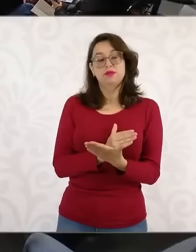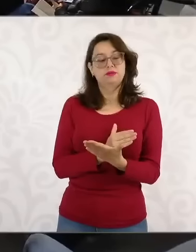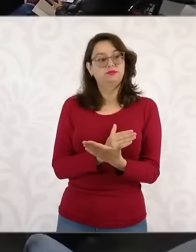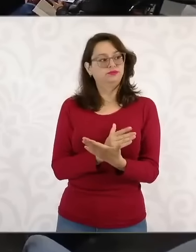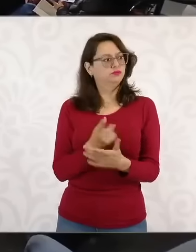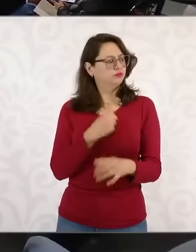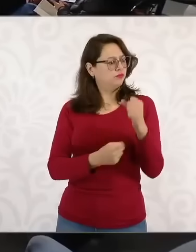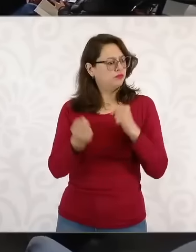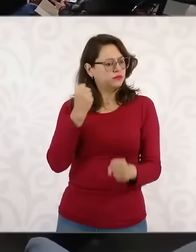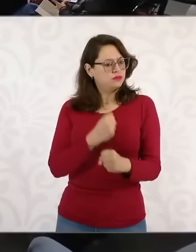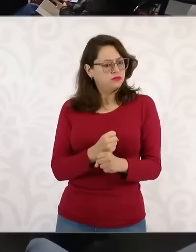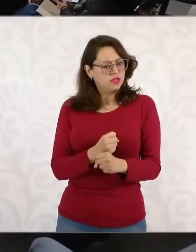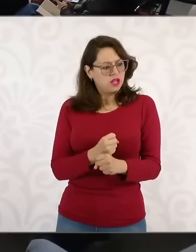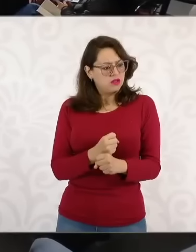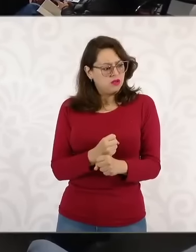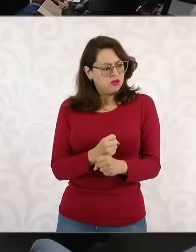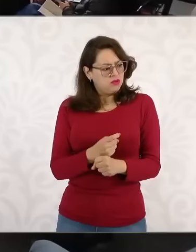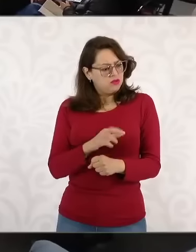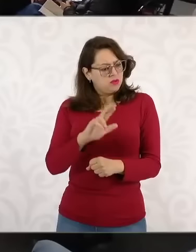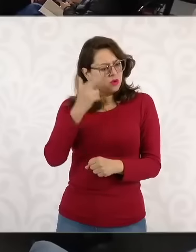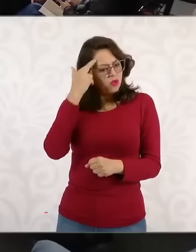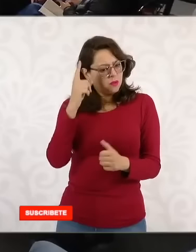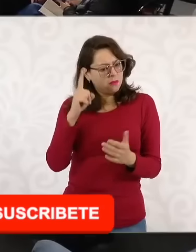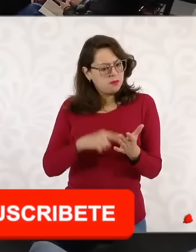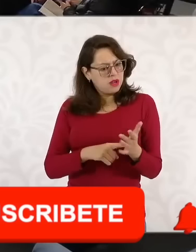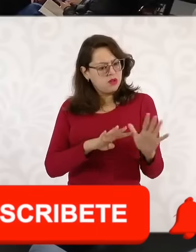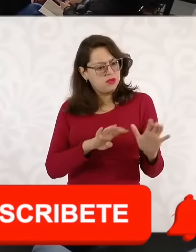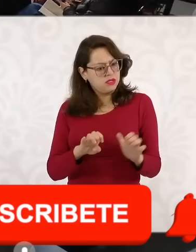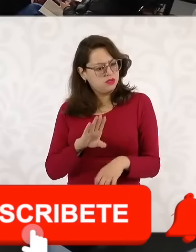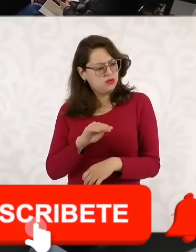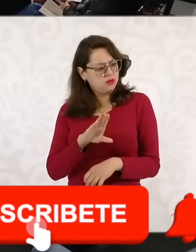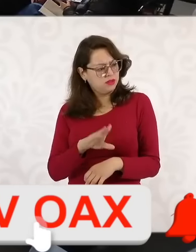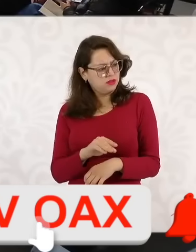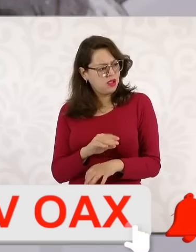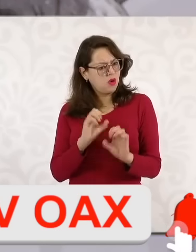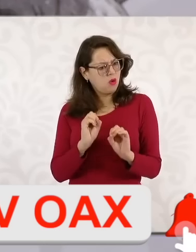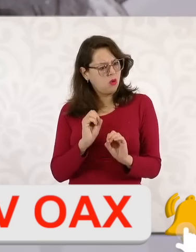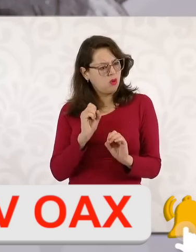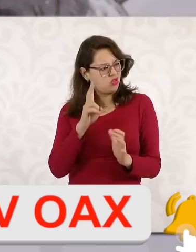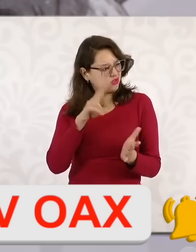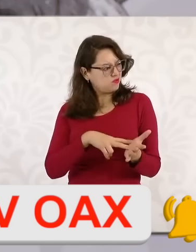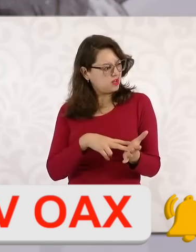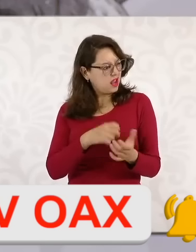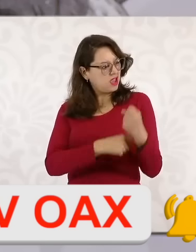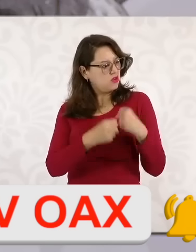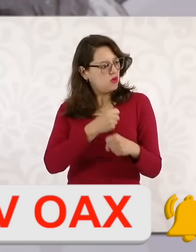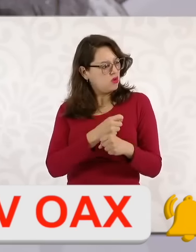no sé si es el 90 o el 2000 e pero cumplir con el compromiso de reducción del 35%.